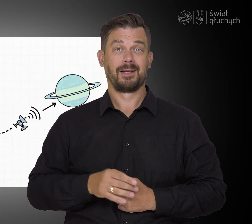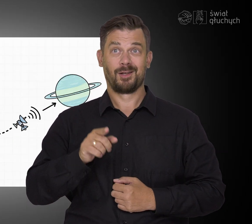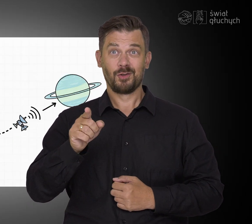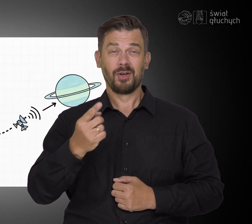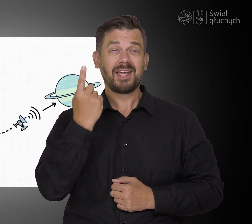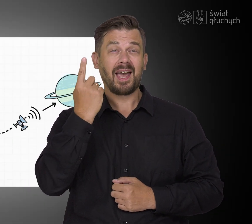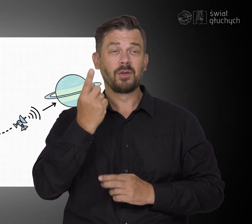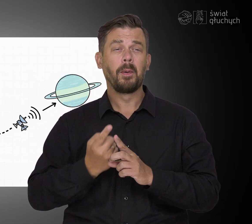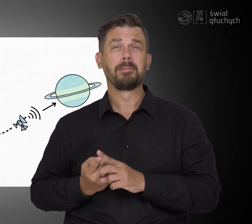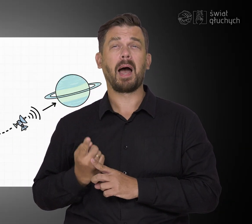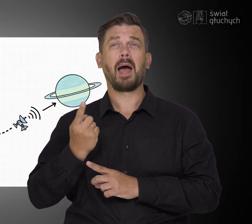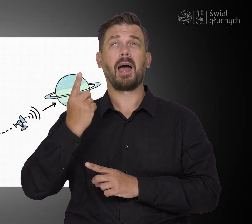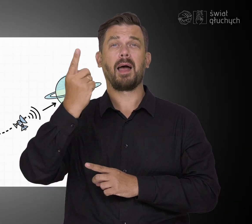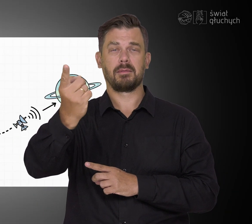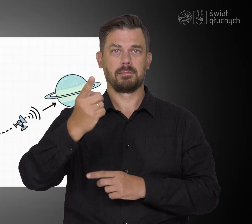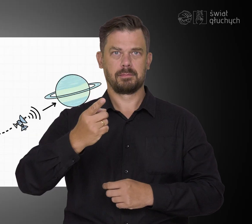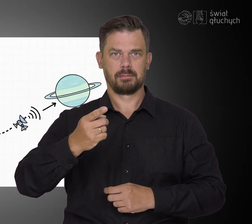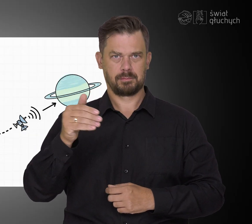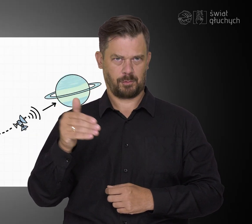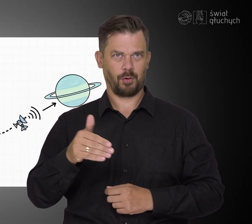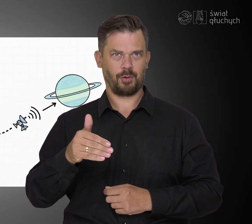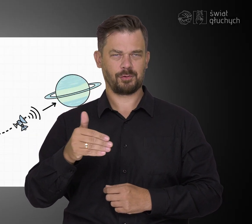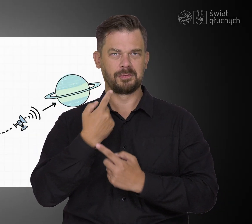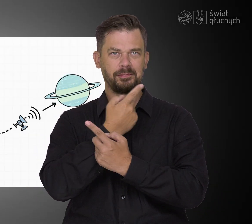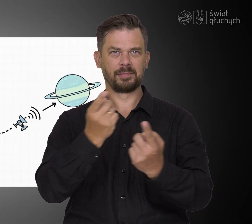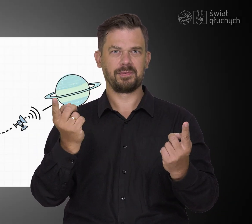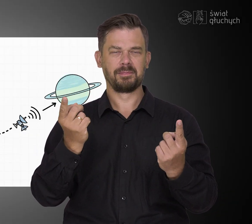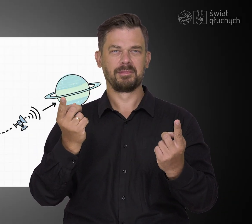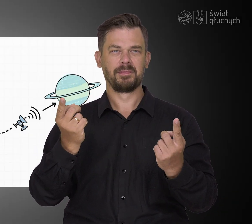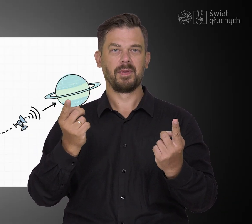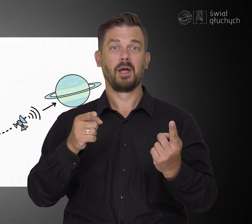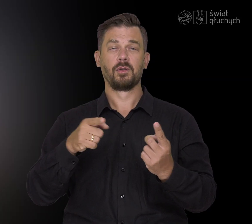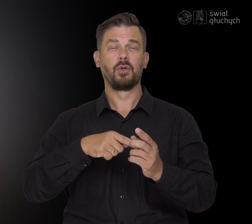I ten jeden konkretny moment trzeba z całą mocą podkreślić.